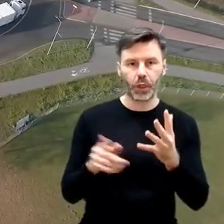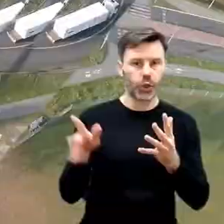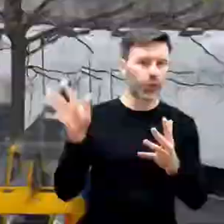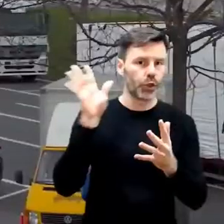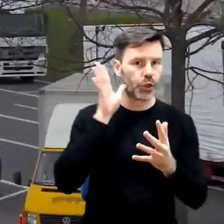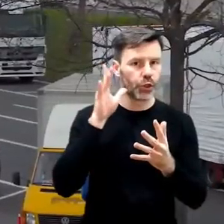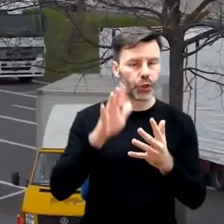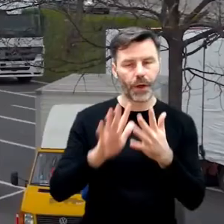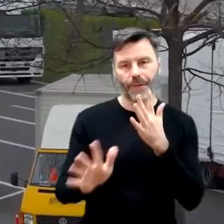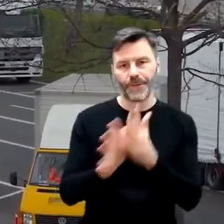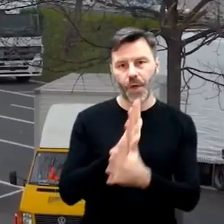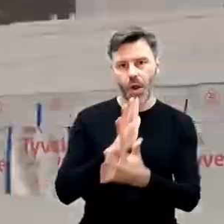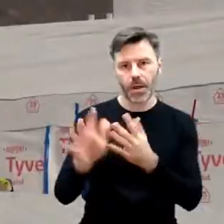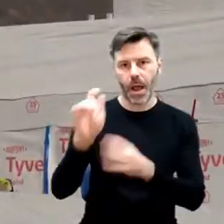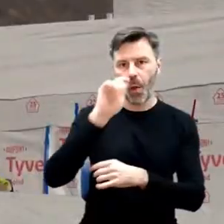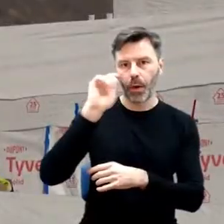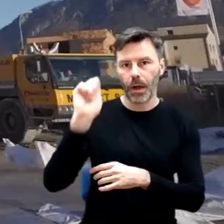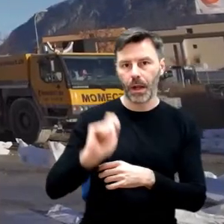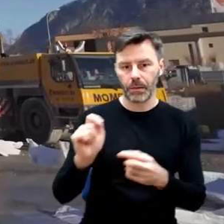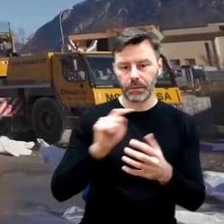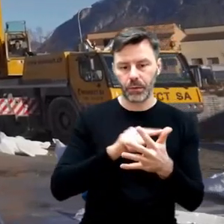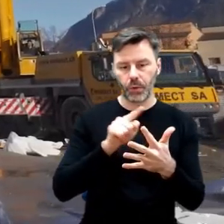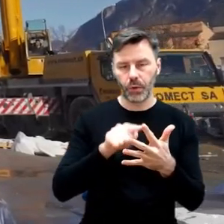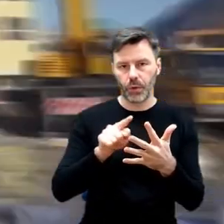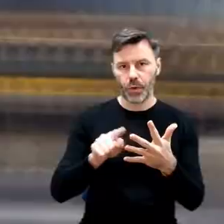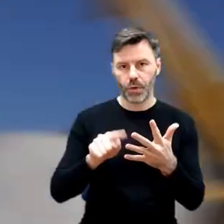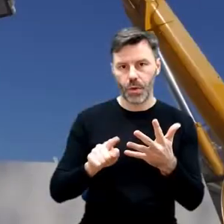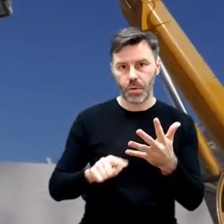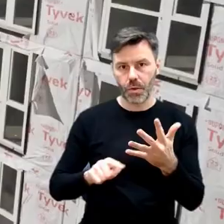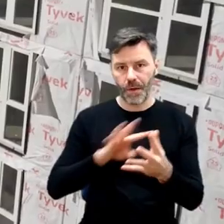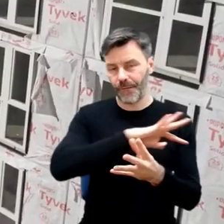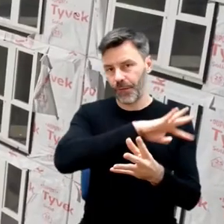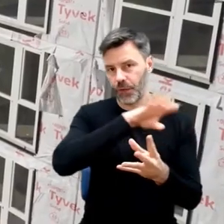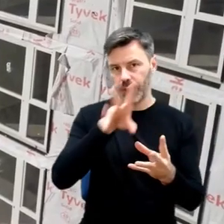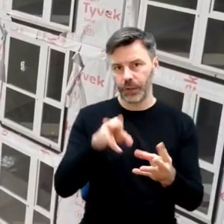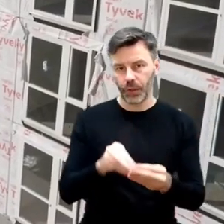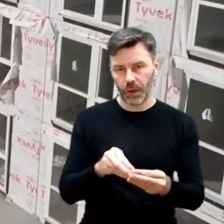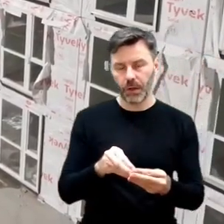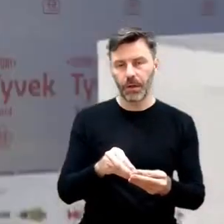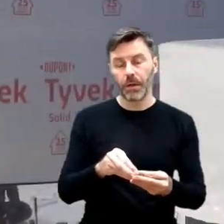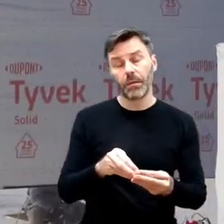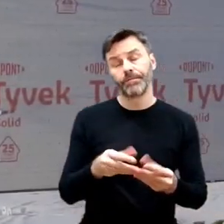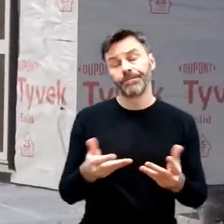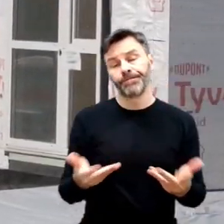te wszystkie uwarunkowania czynią, zmuszają nas wszystkich do tego,